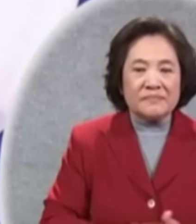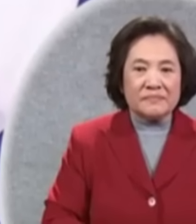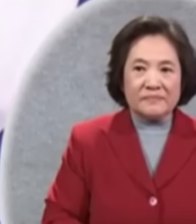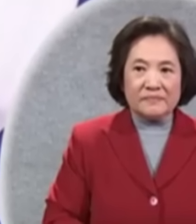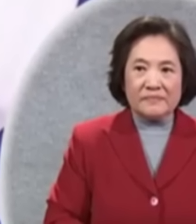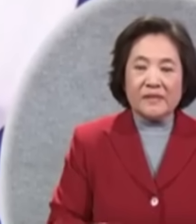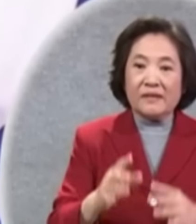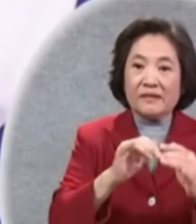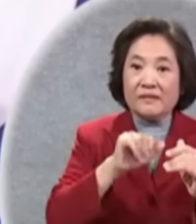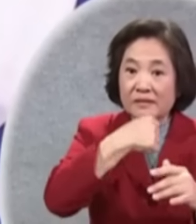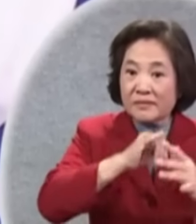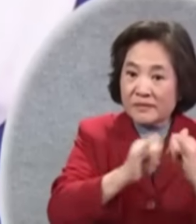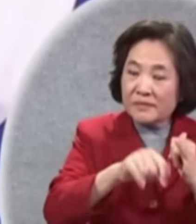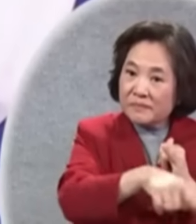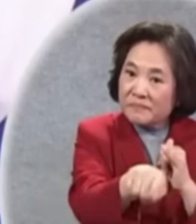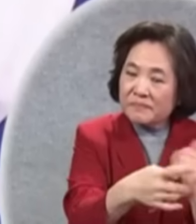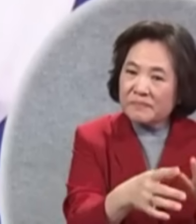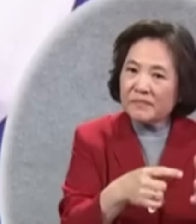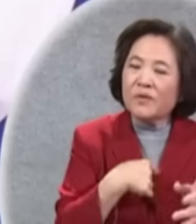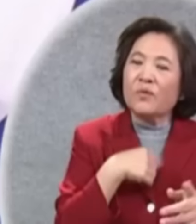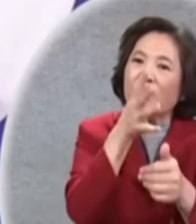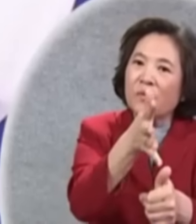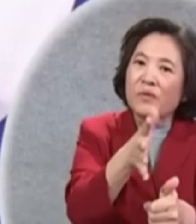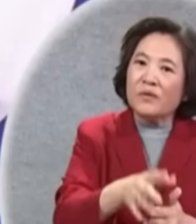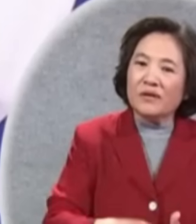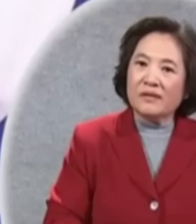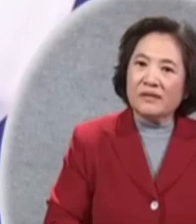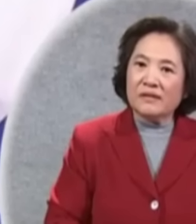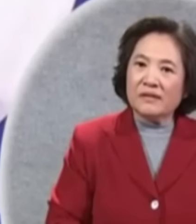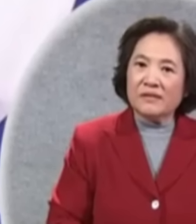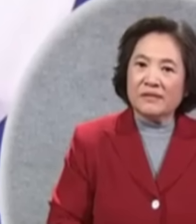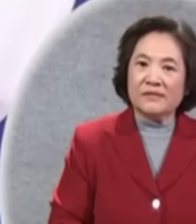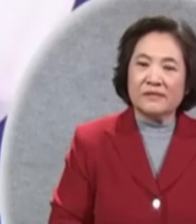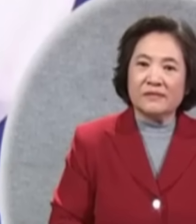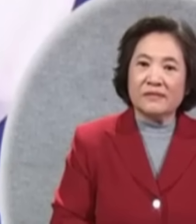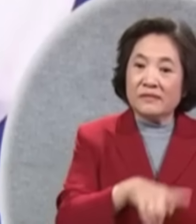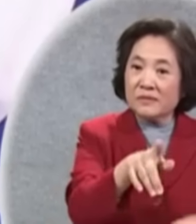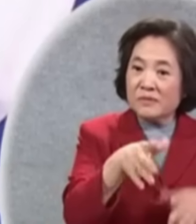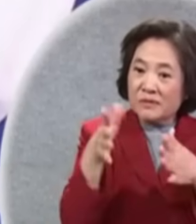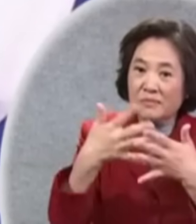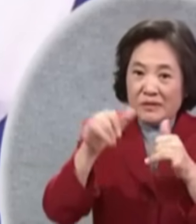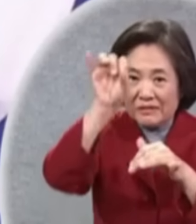臺灣人民 請問 你為什麼對民進黨這麼好